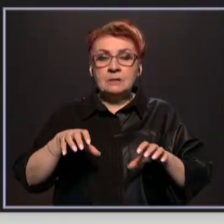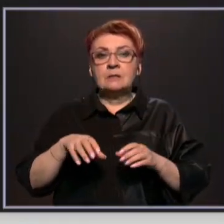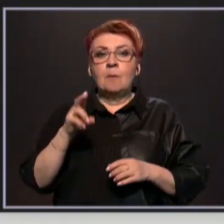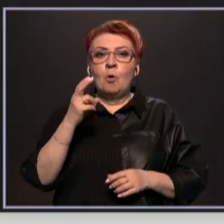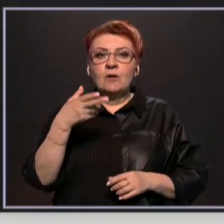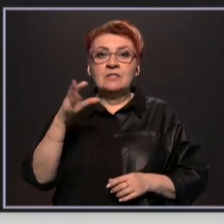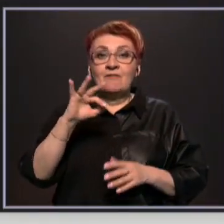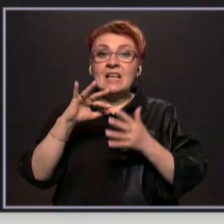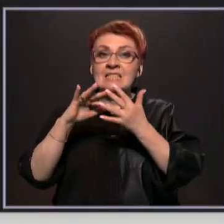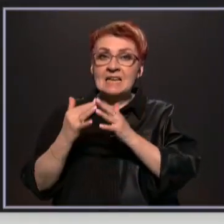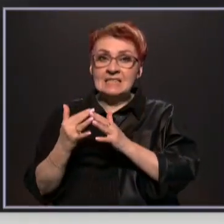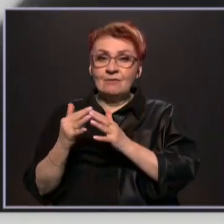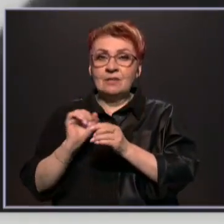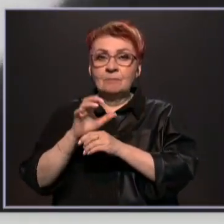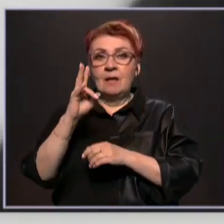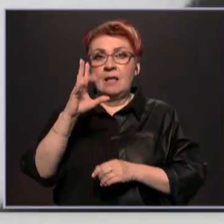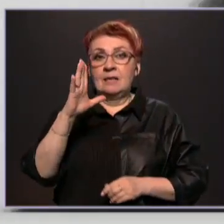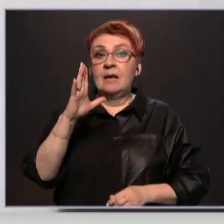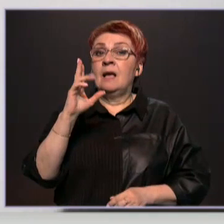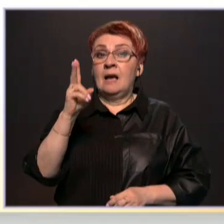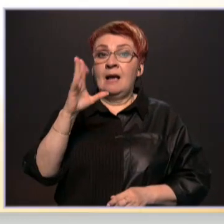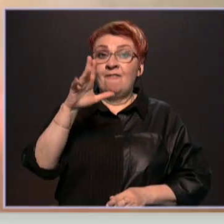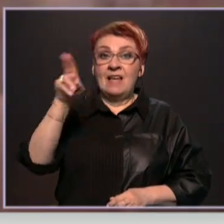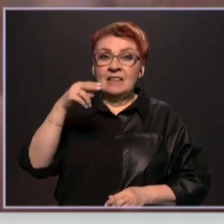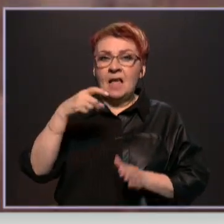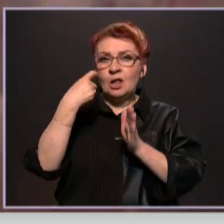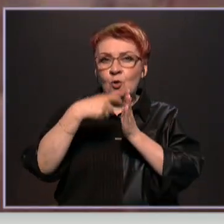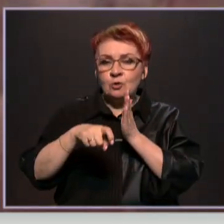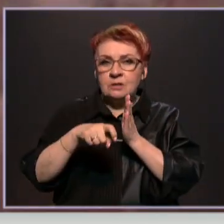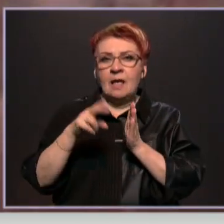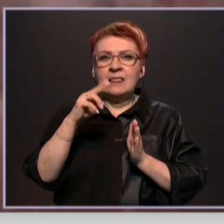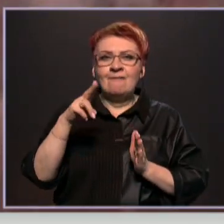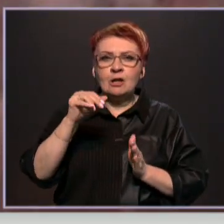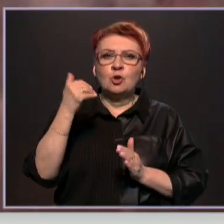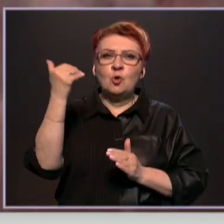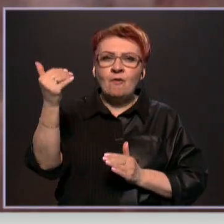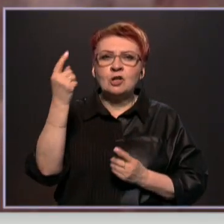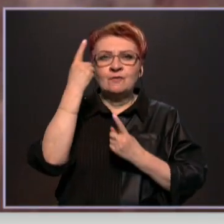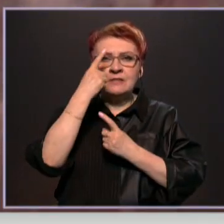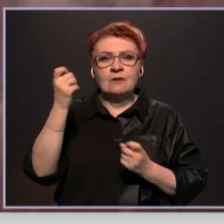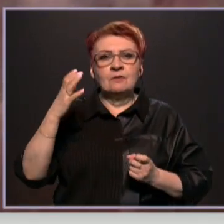сельсовета отправил в НКВД донесения довожу до вашего сведения что в нашем бормановском